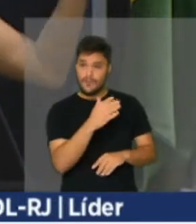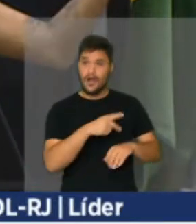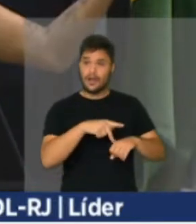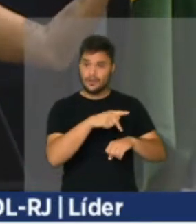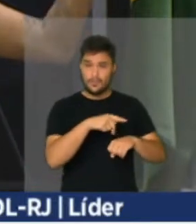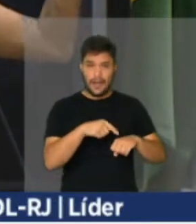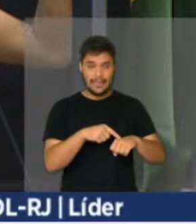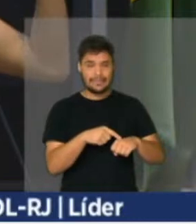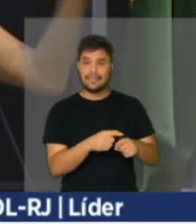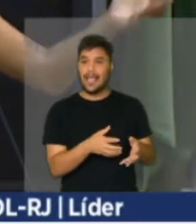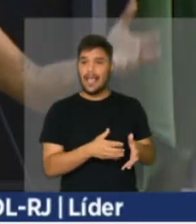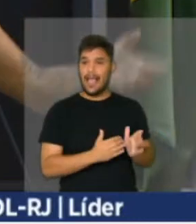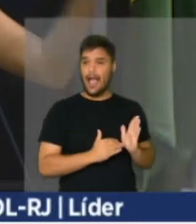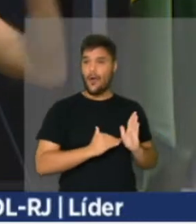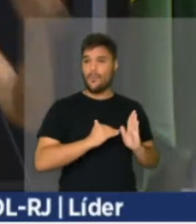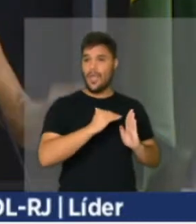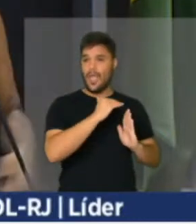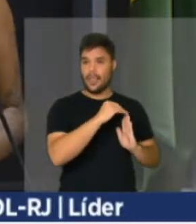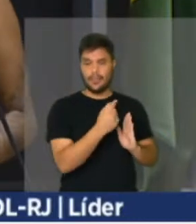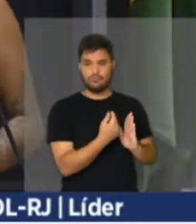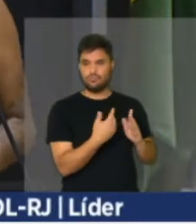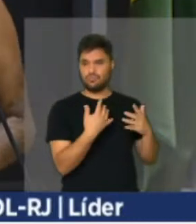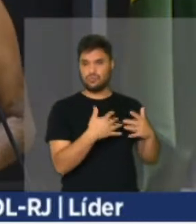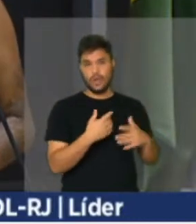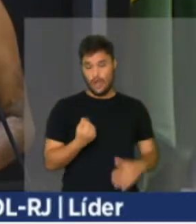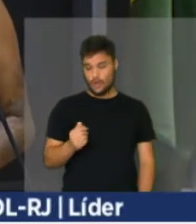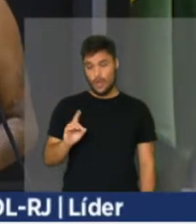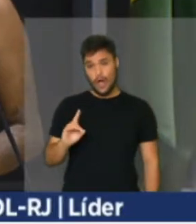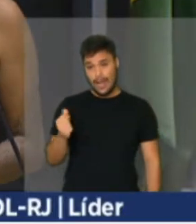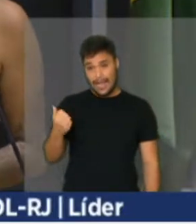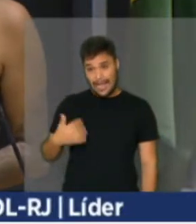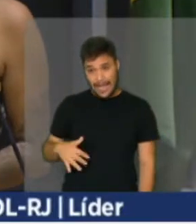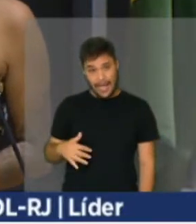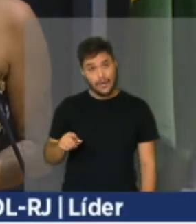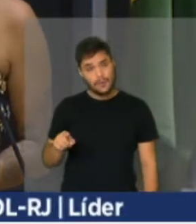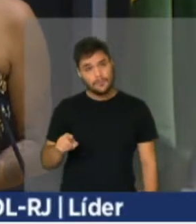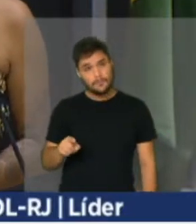DINHEIRO QUE ELE TEM FORA DO BRASIL CRESCE, LUCRA, E O DÓLAR SUBINDO FAZ TAMBÉM COM